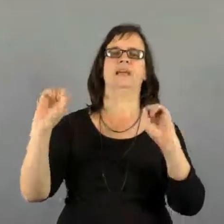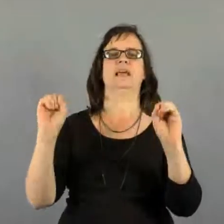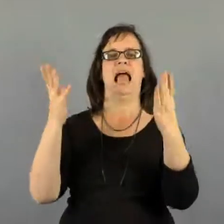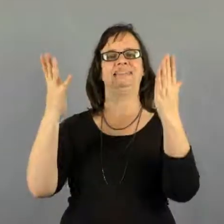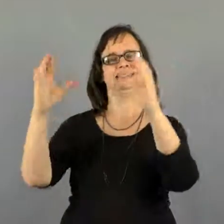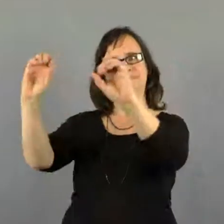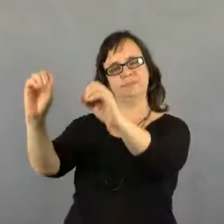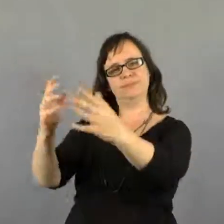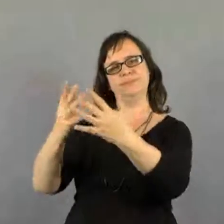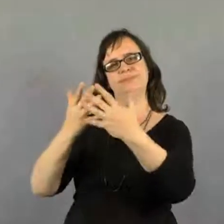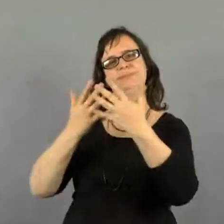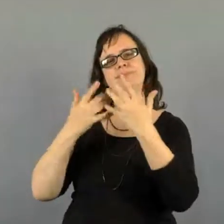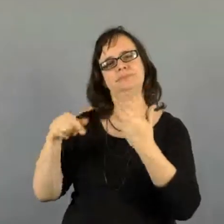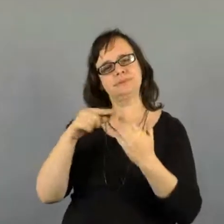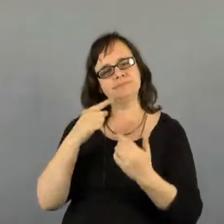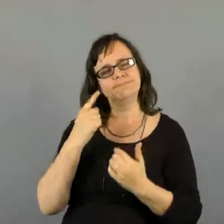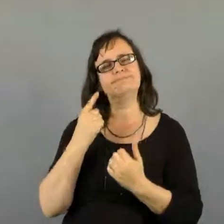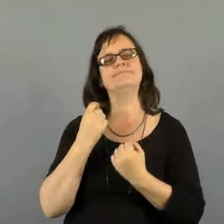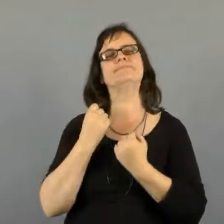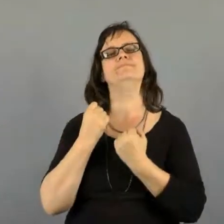Aber durch meinen Geist passiert es